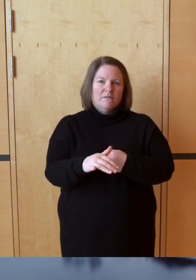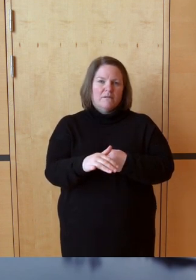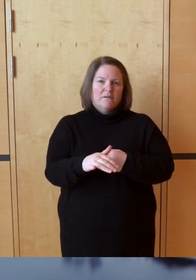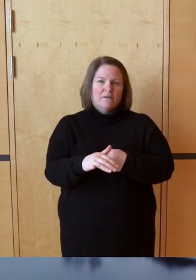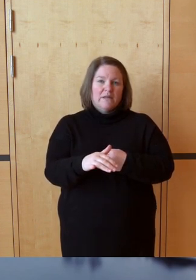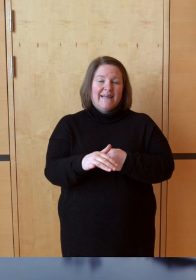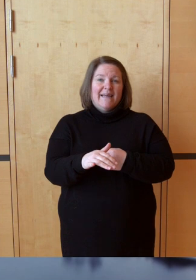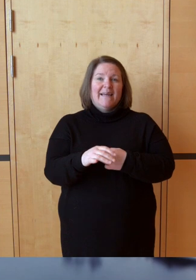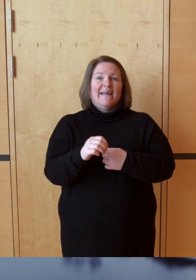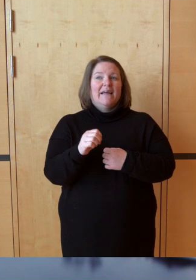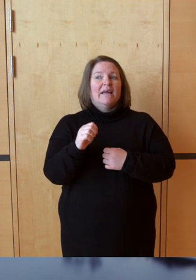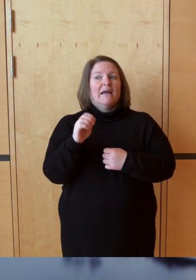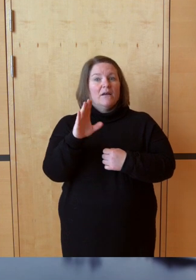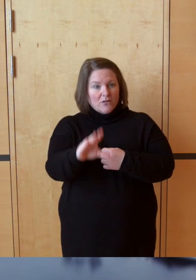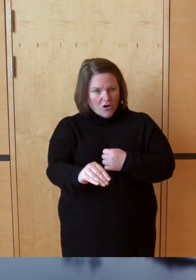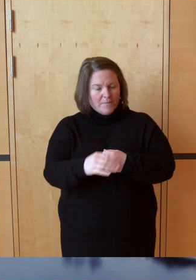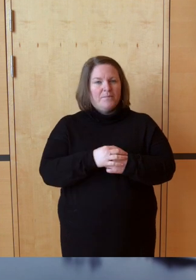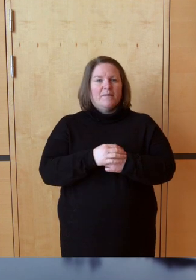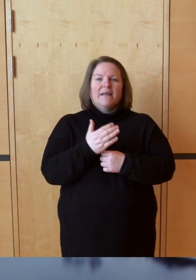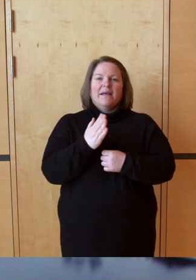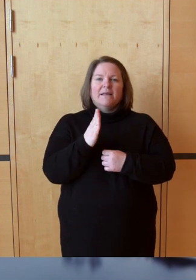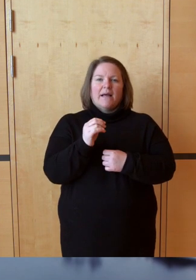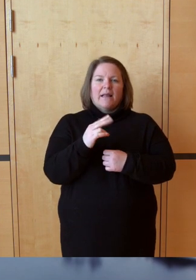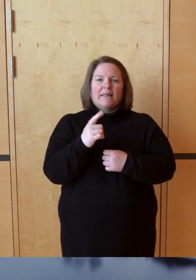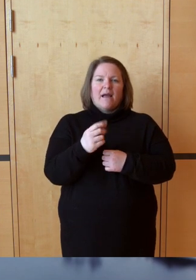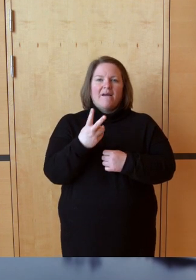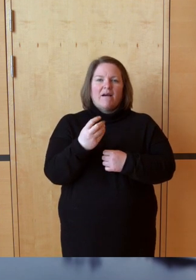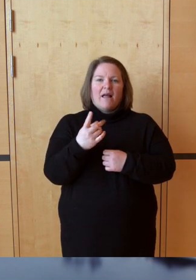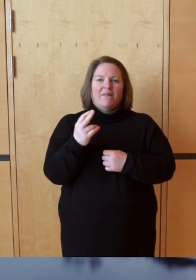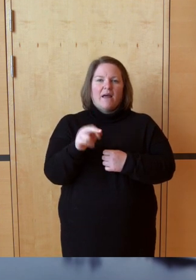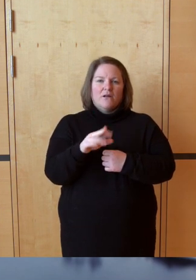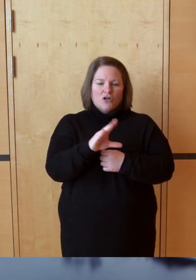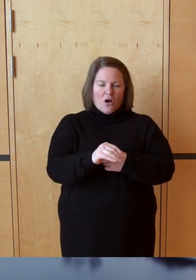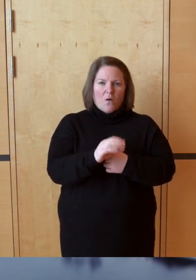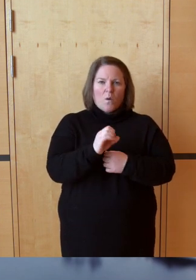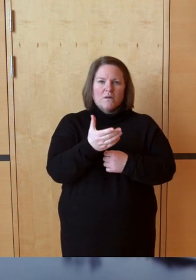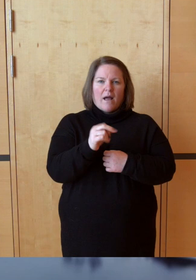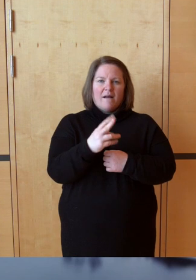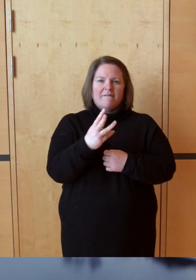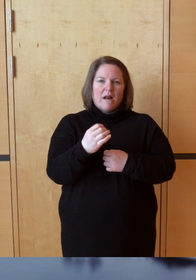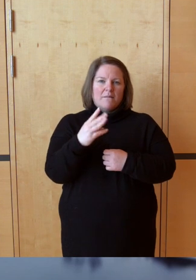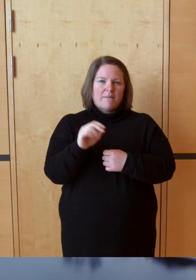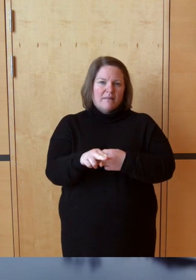Ja Jeanette Velander Jag ska väl man Nej